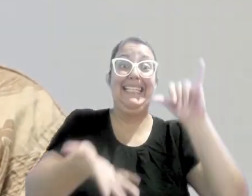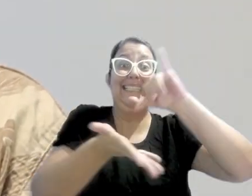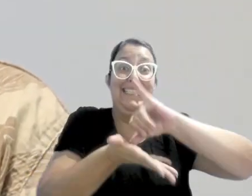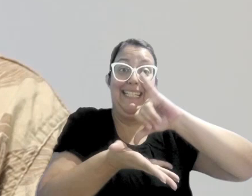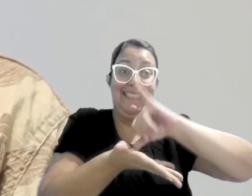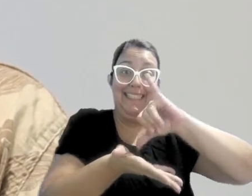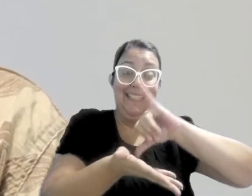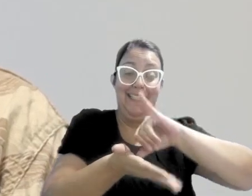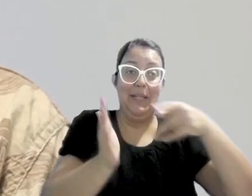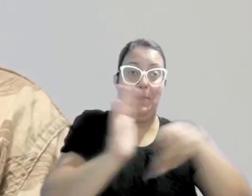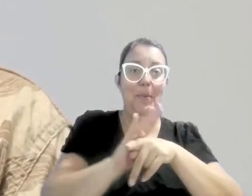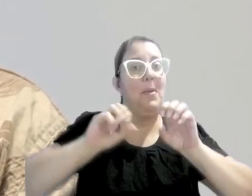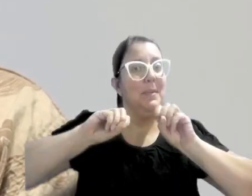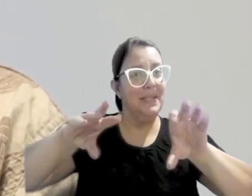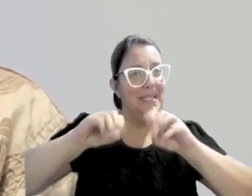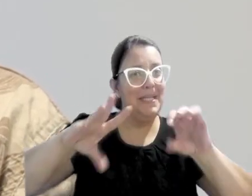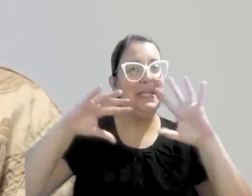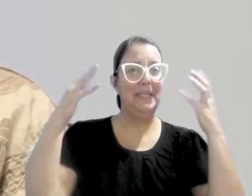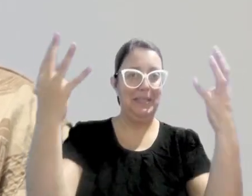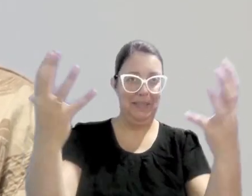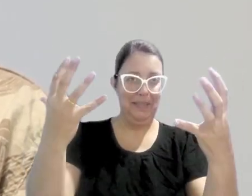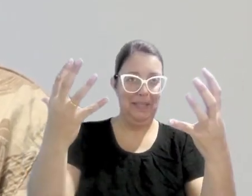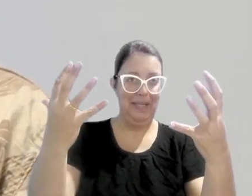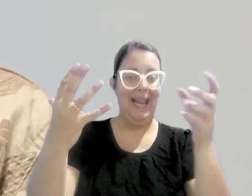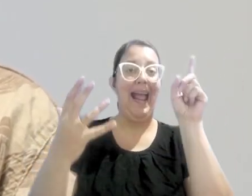essa centralidade na educação ambiental.